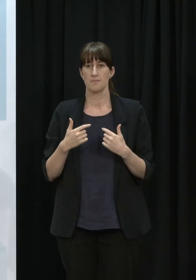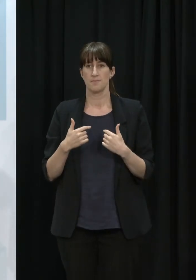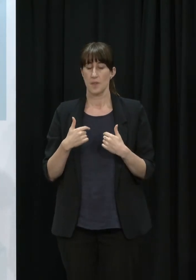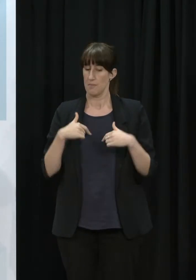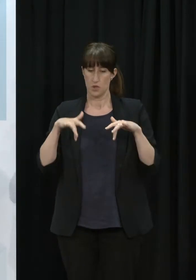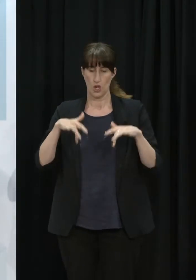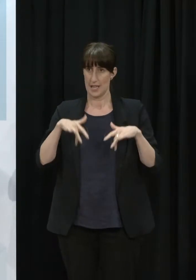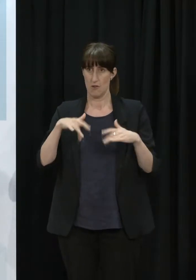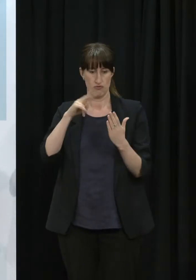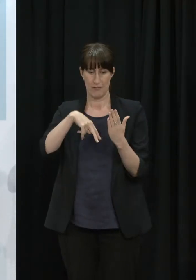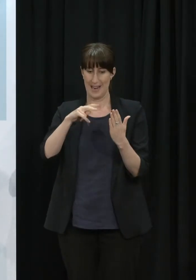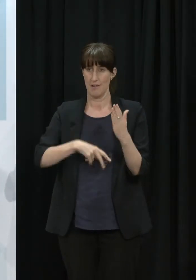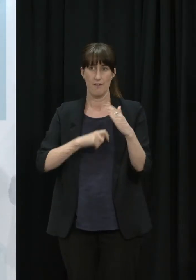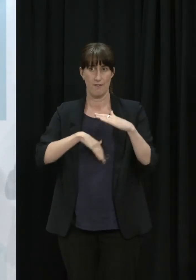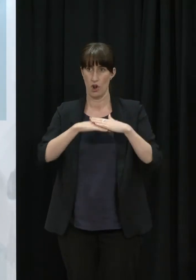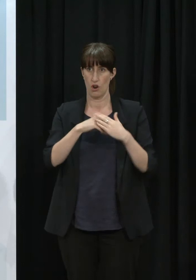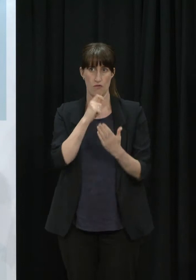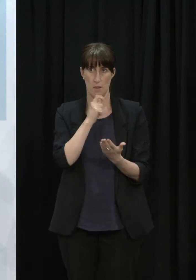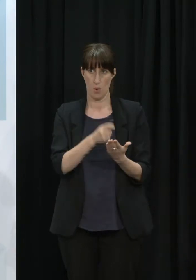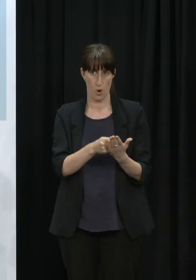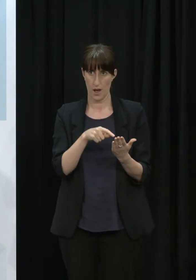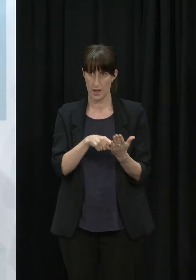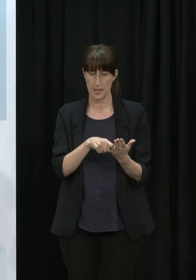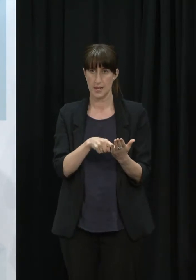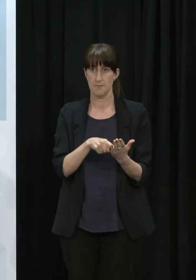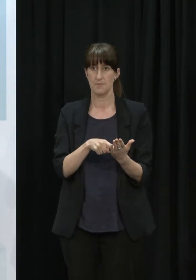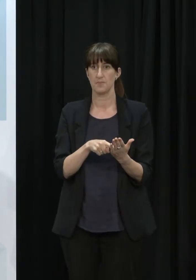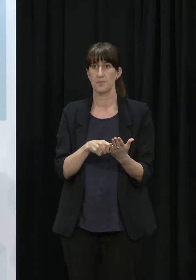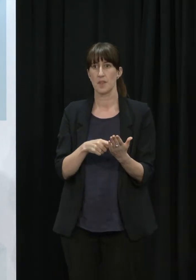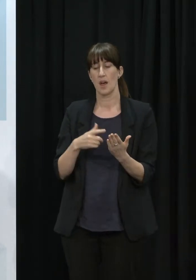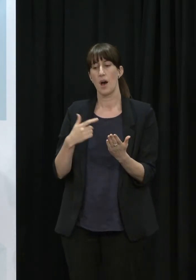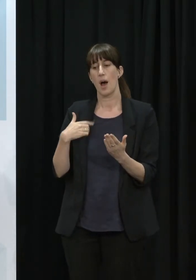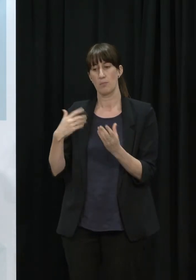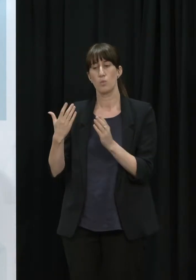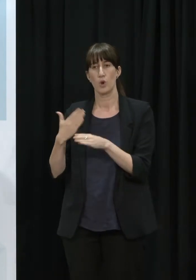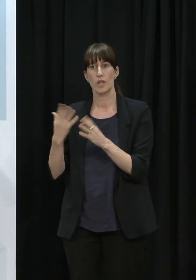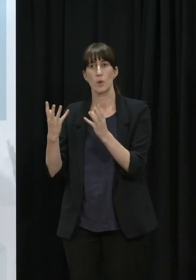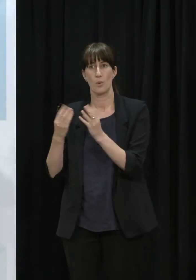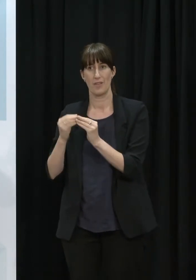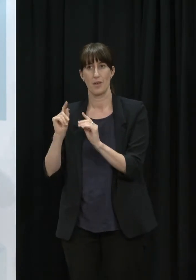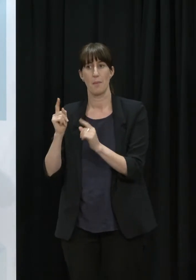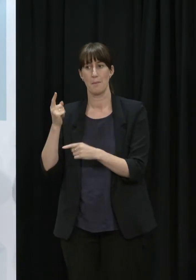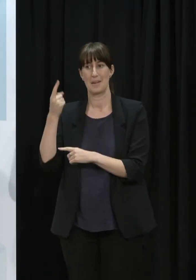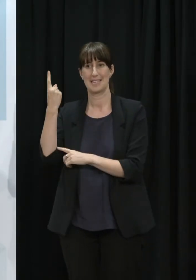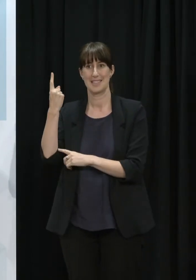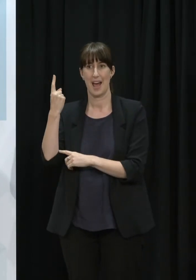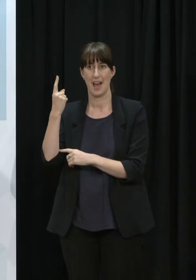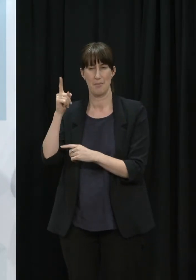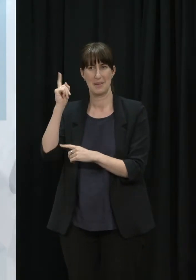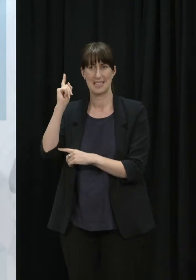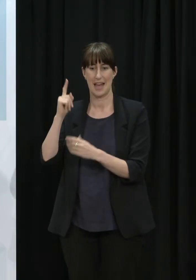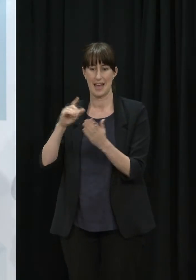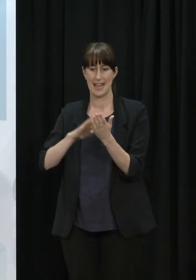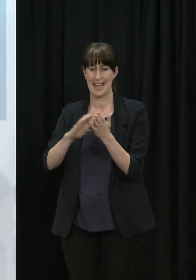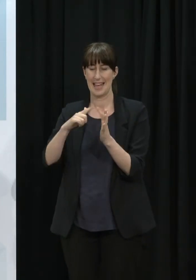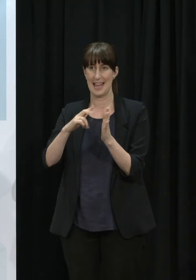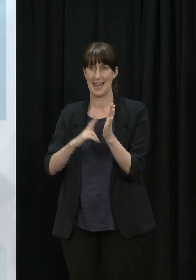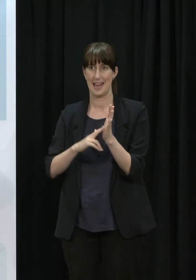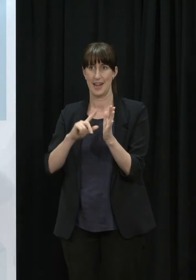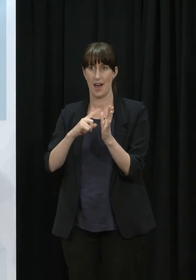E hiahia ana ahau ki te whai waahi ki te ako i taua purongo me te kare ano i whai waahi ki